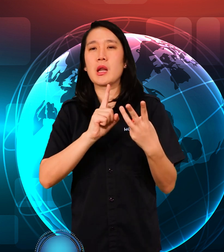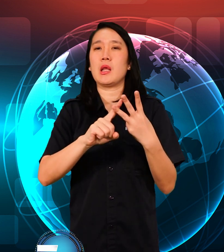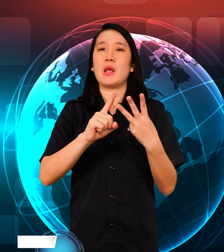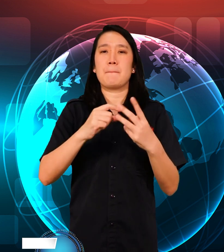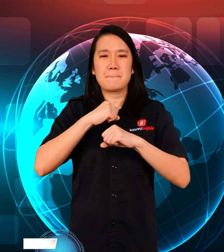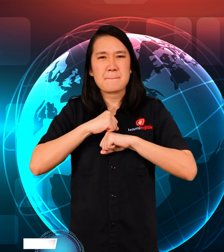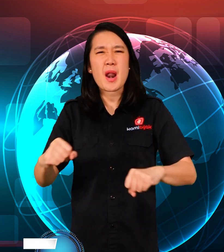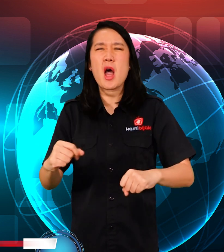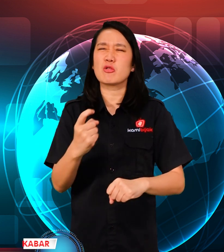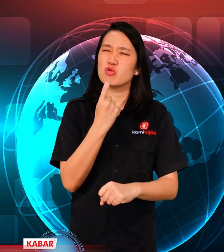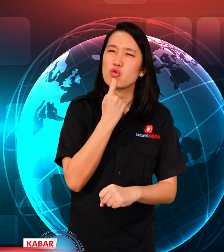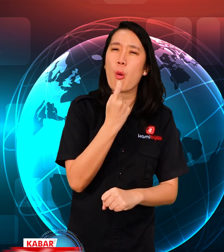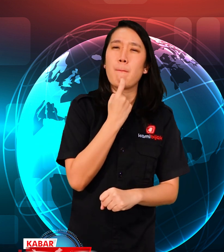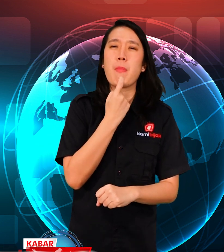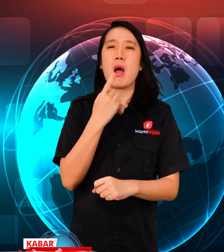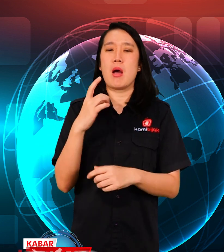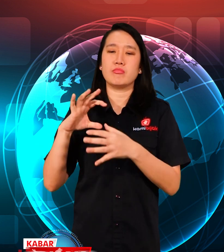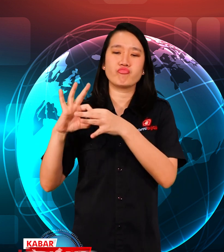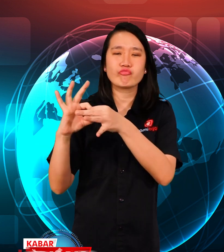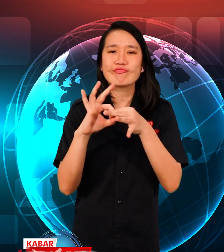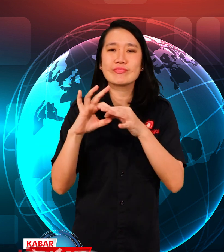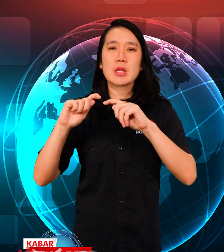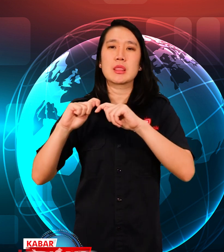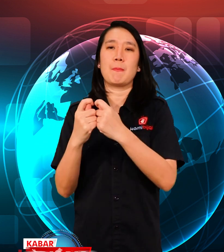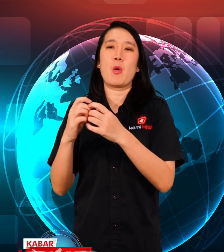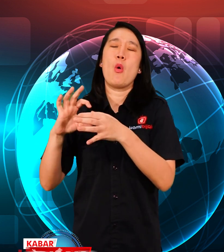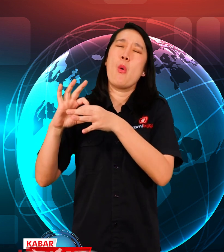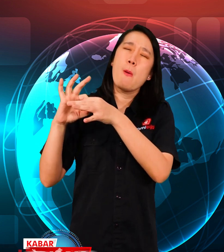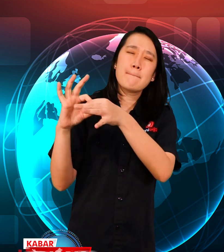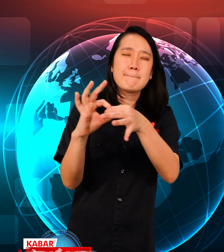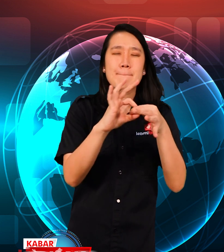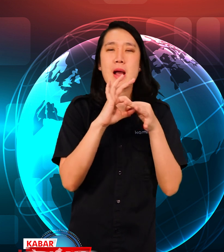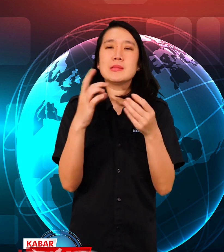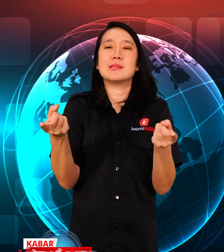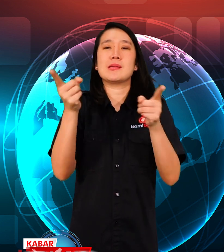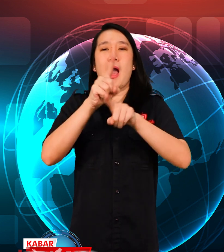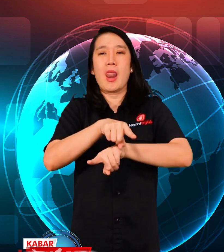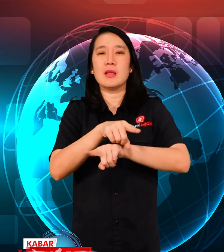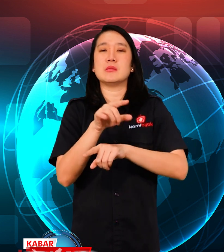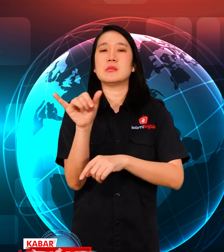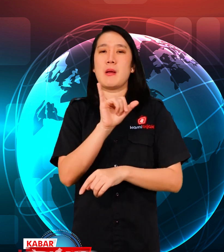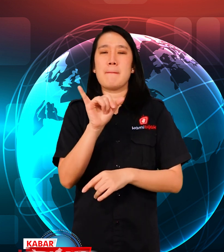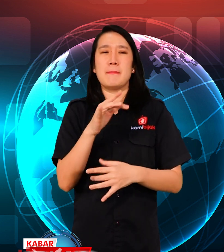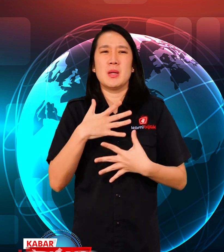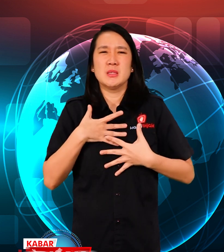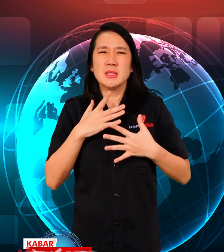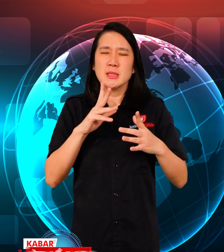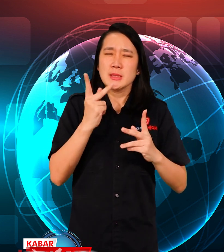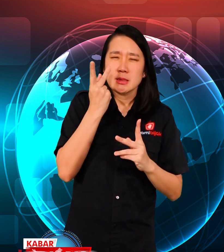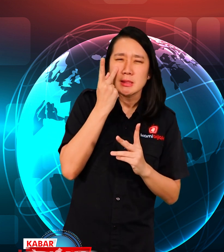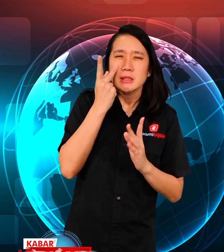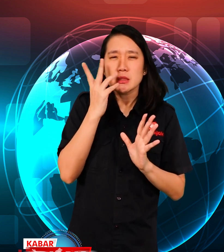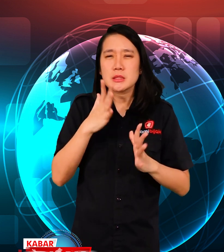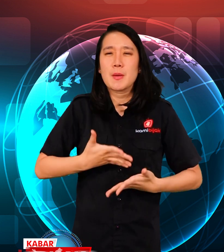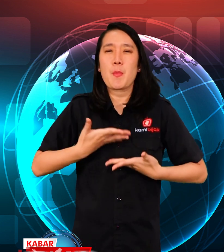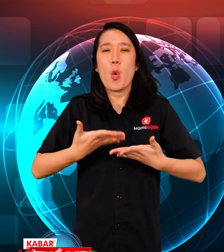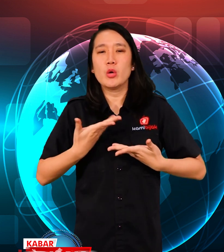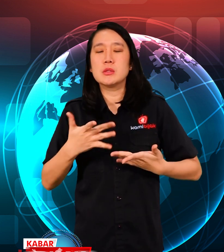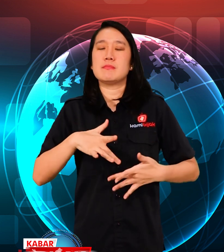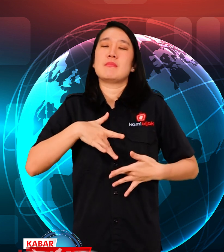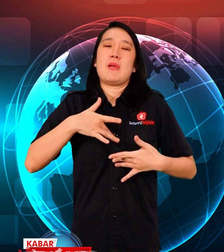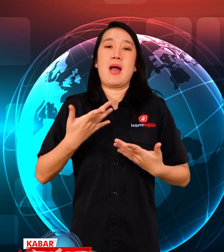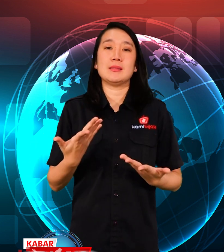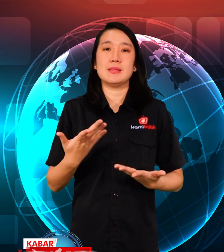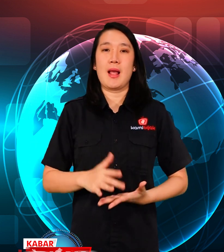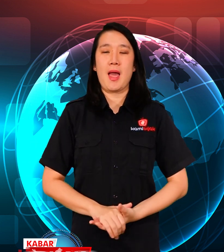berani mencoba, kerjasama tim, dan saling menjaga emosi/perasaan.